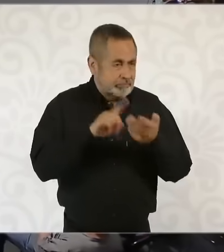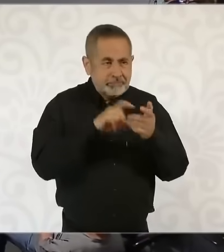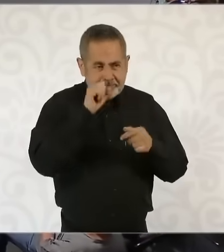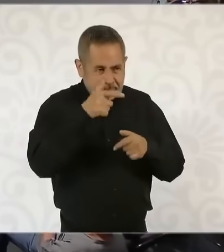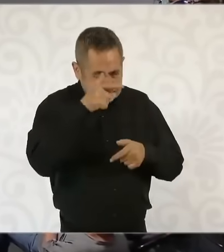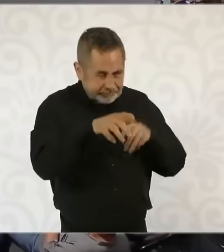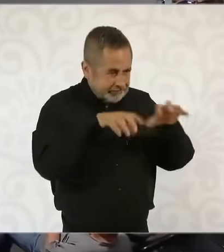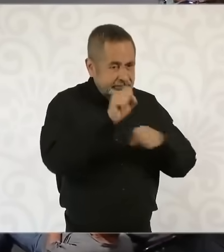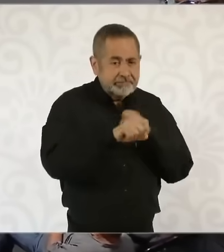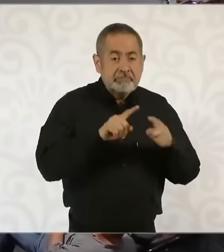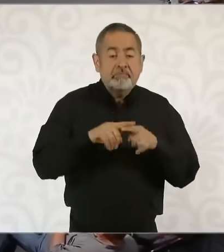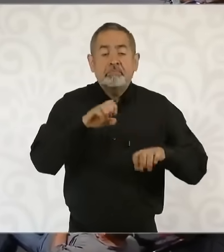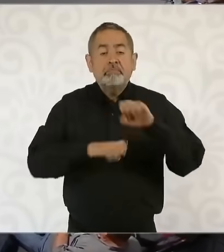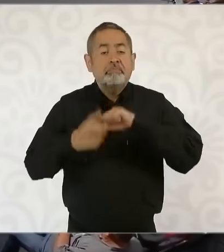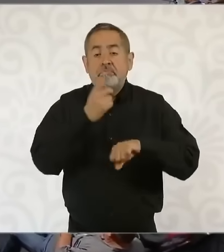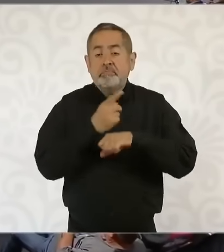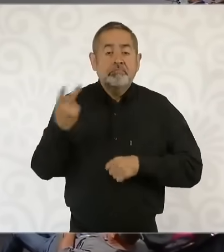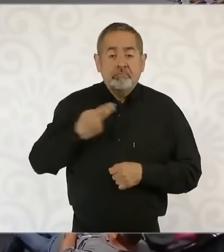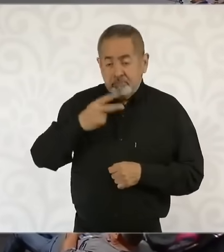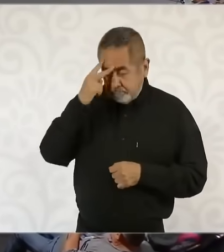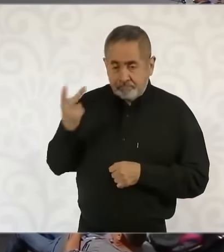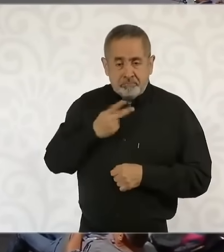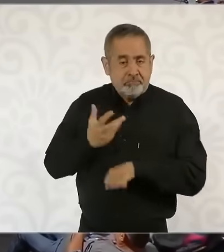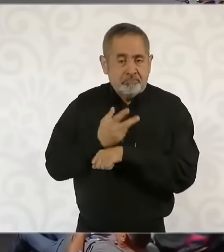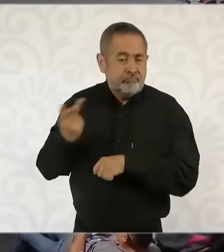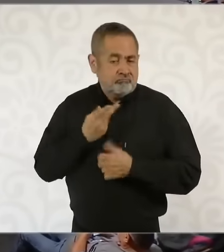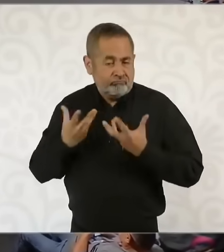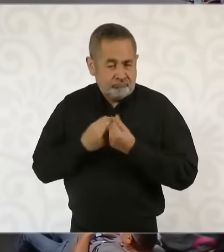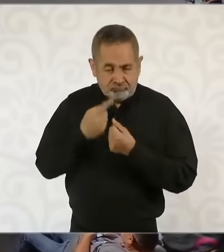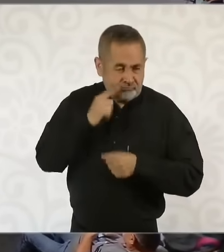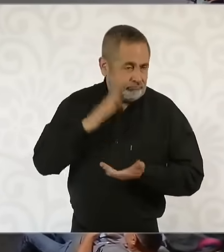tweet de la embajada y dice que están colaborando México y Estados Unidos para detener el huachicol